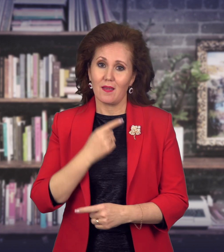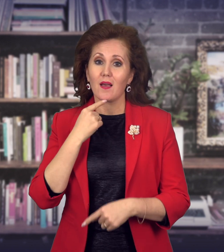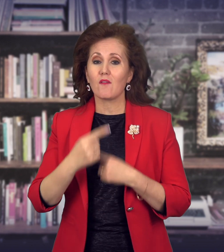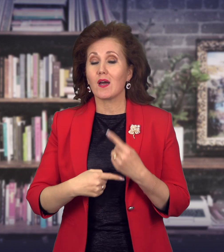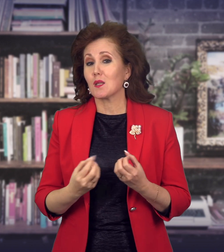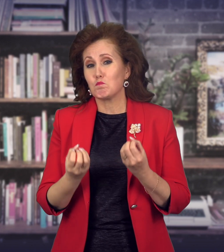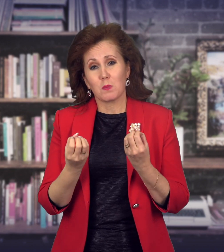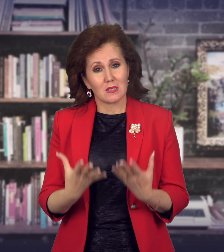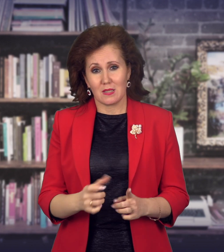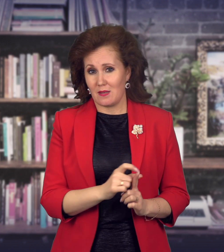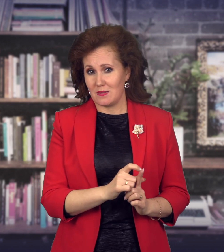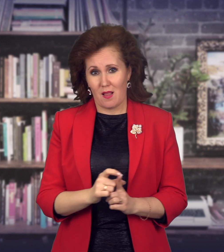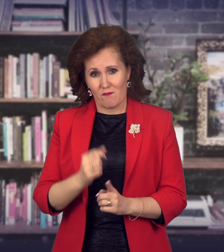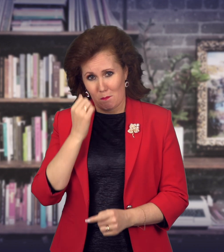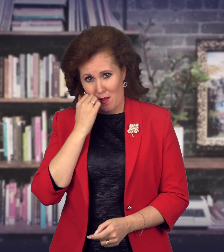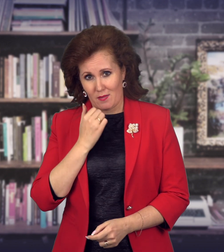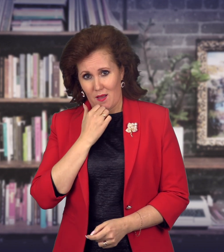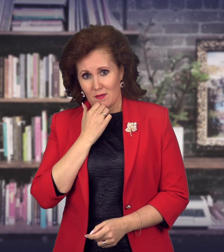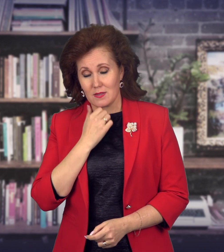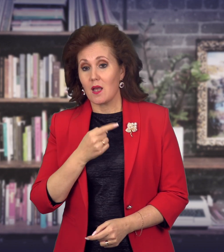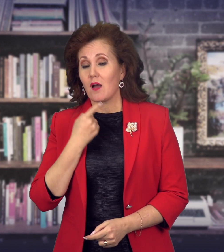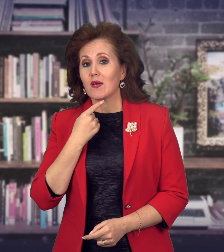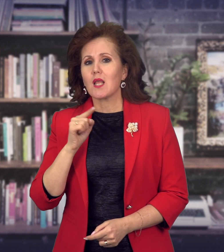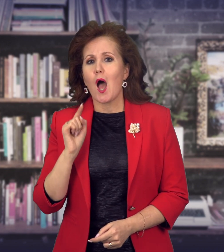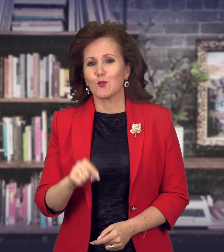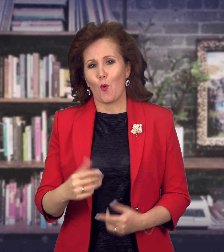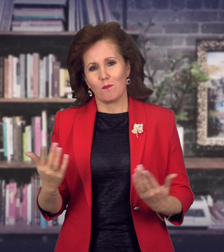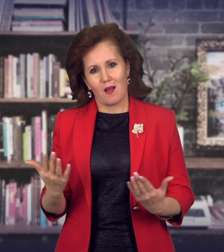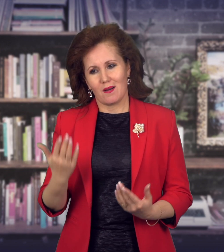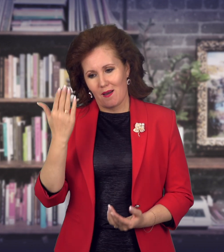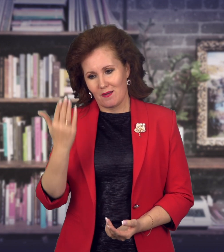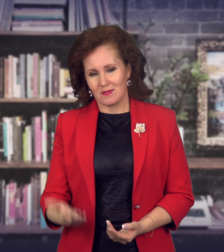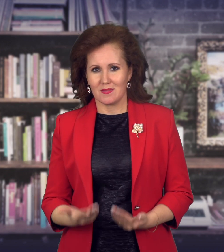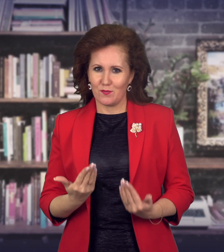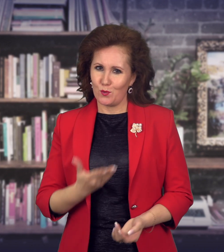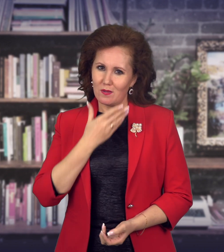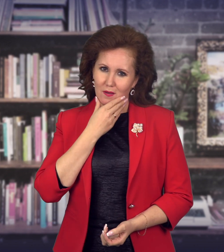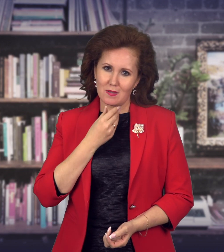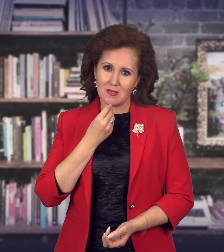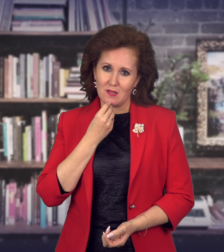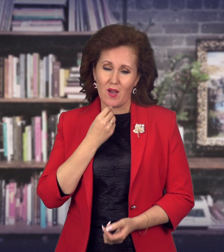говорить простые слова благодарности, говорить о том, какая она сегодня красивая!